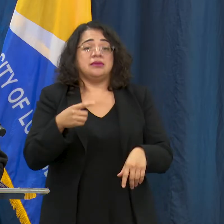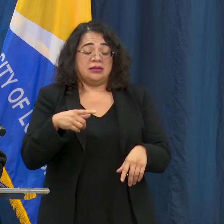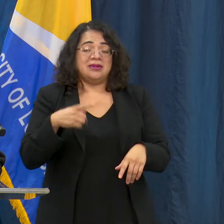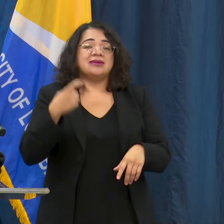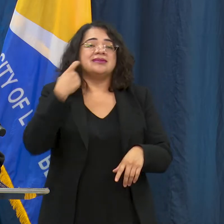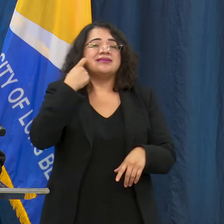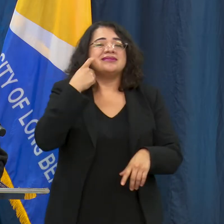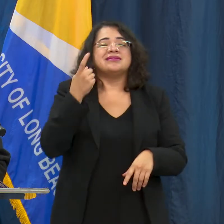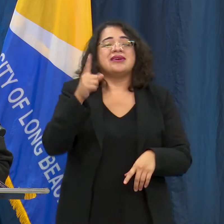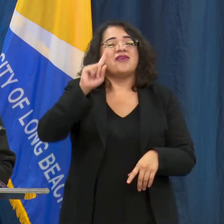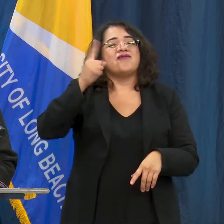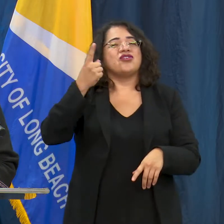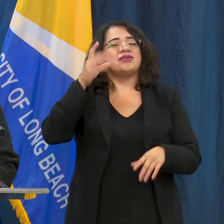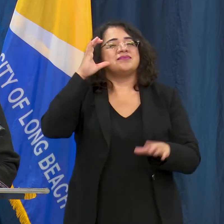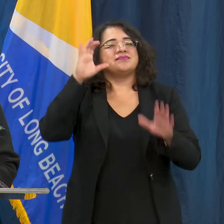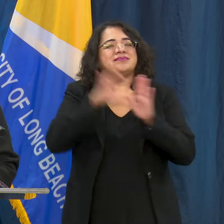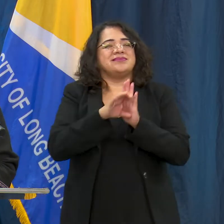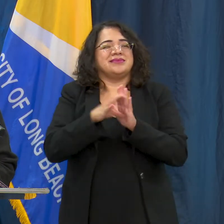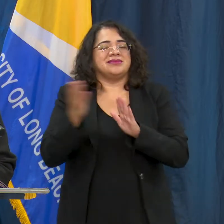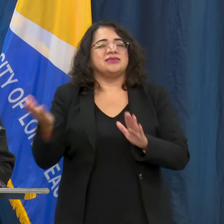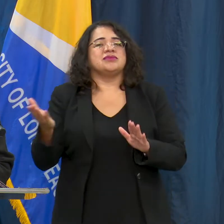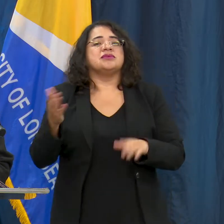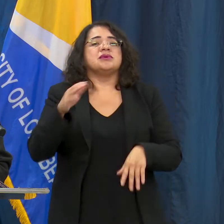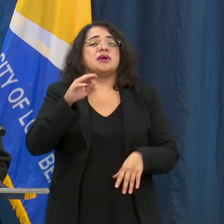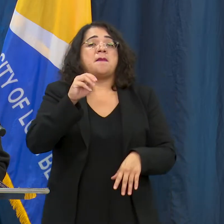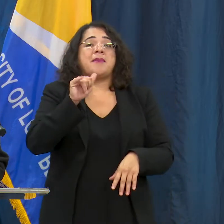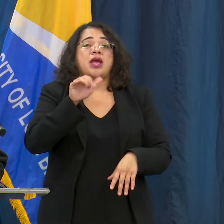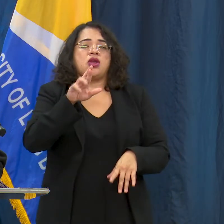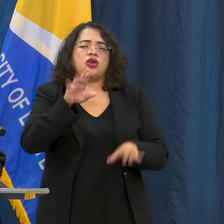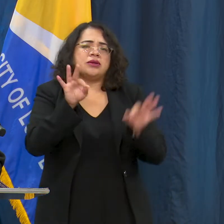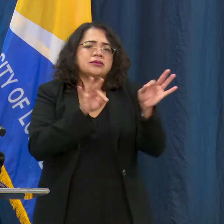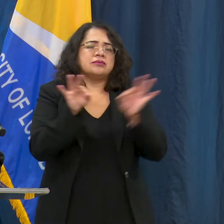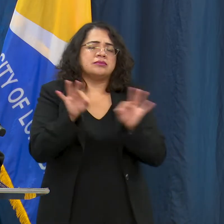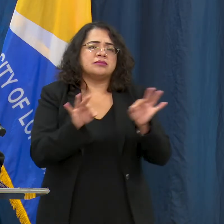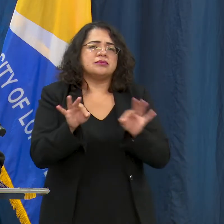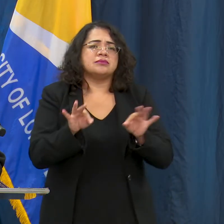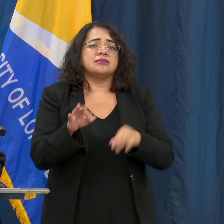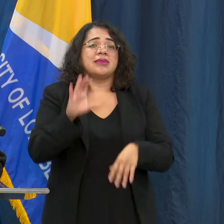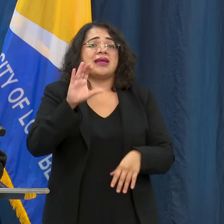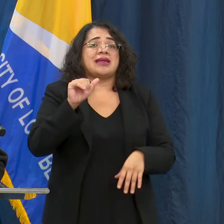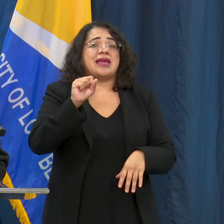kV Aran oh no hablo alcalde few a que son los cats los casos poor fecha de LEP